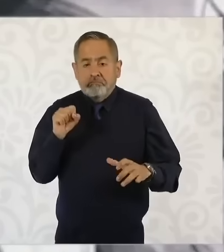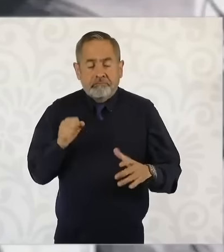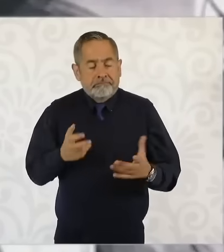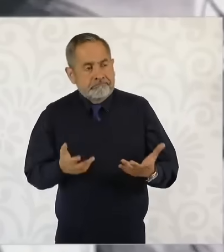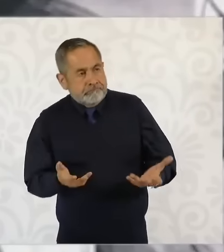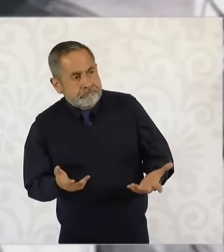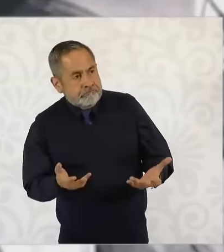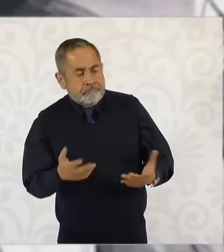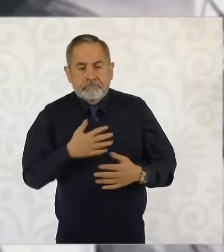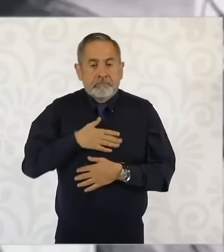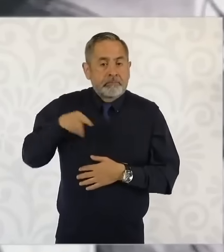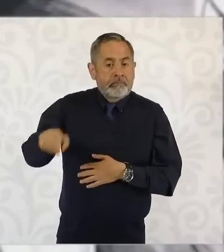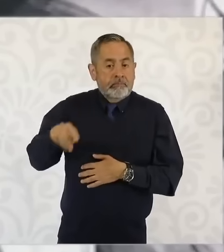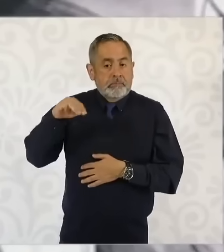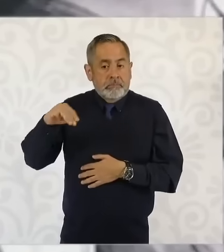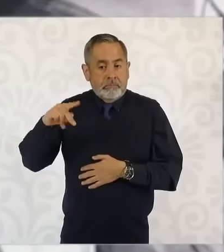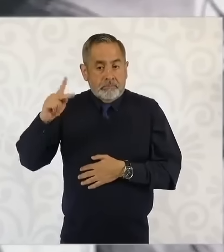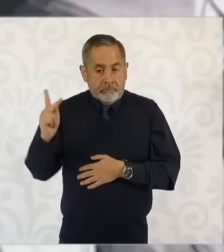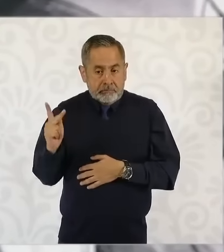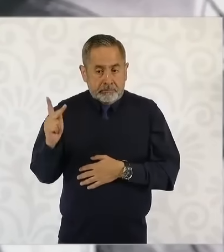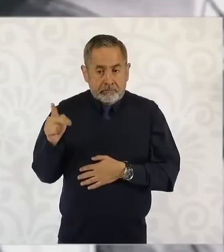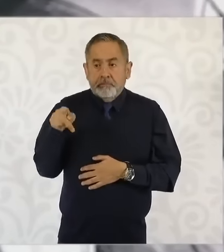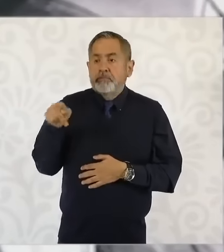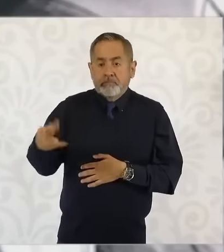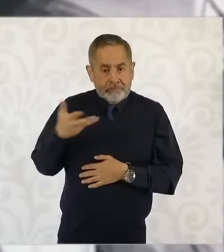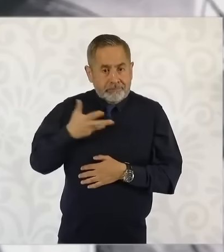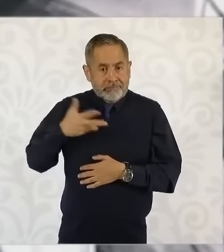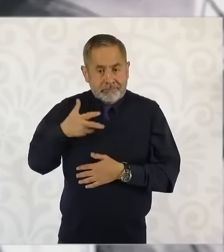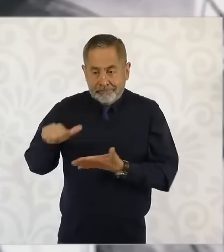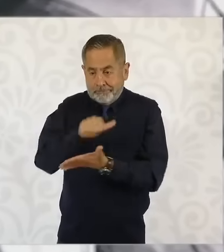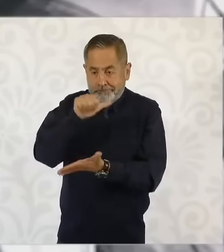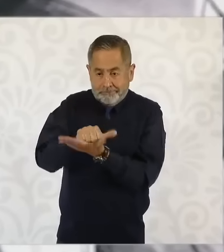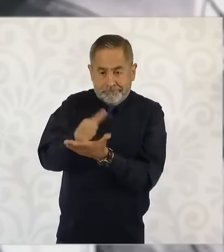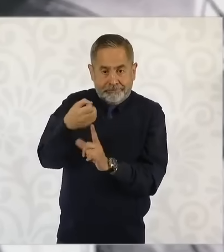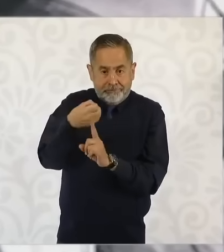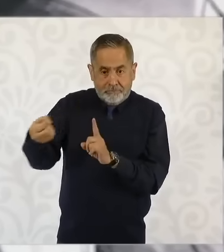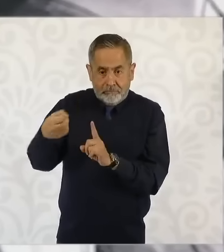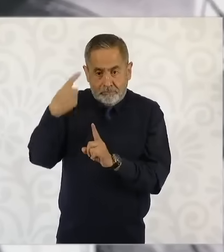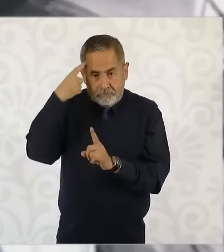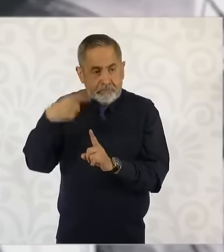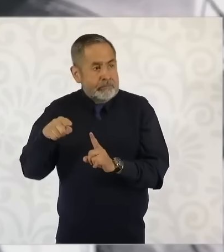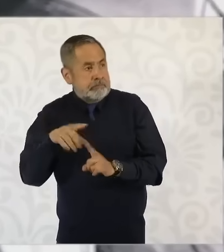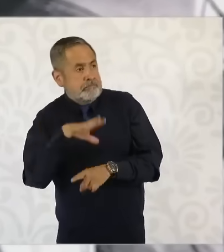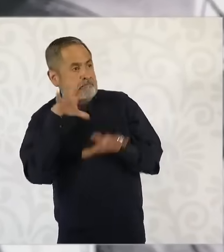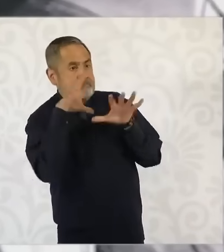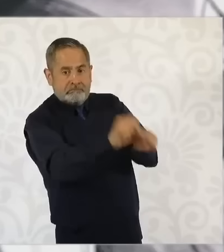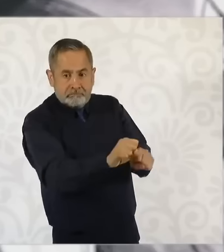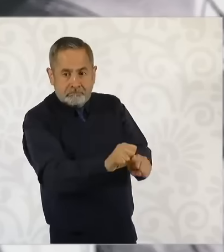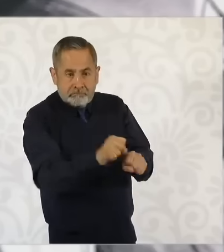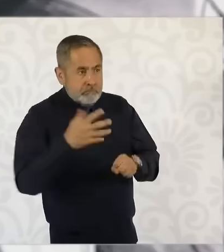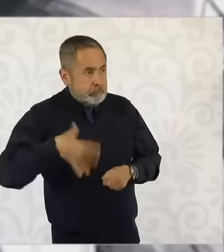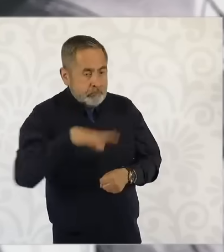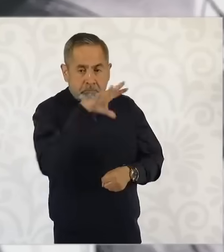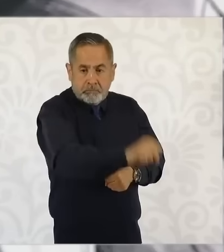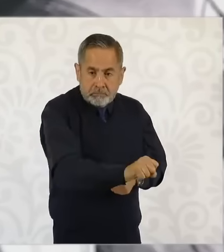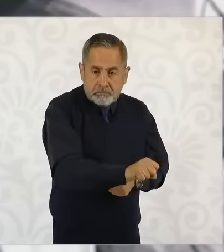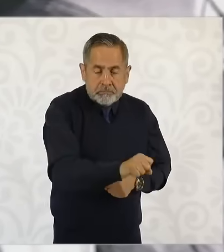cuenta con orden de aprensión en contra de ambas personas la lista de personas bloqueadas es una